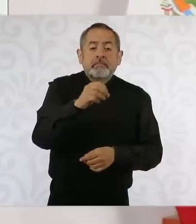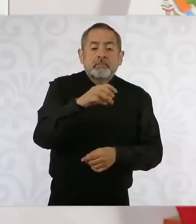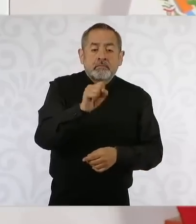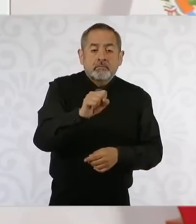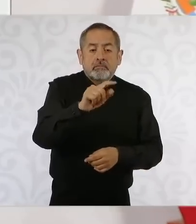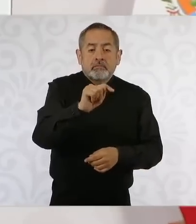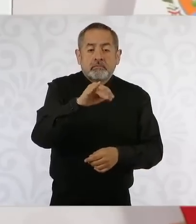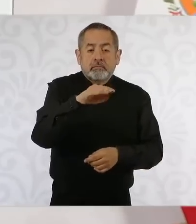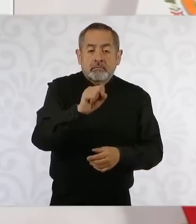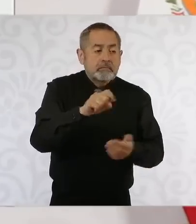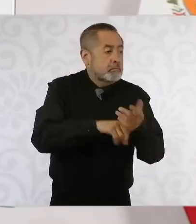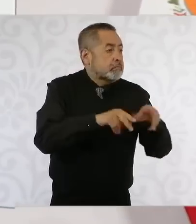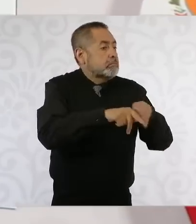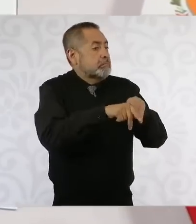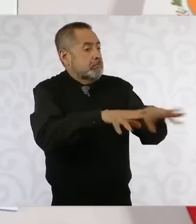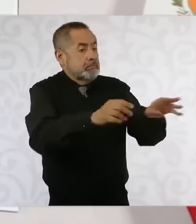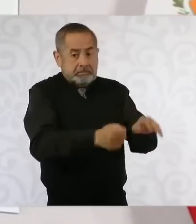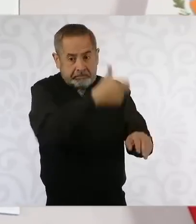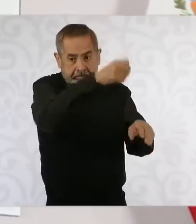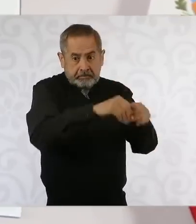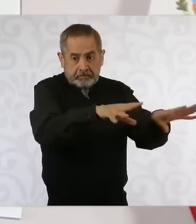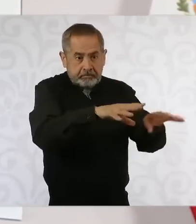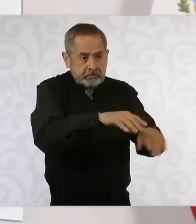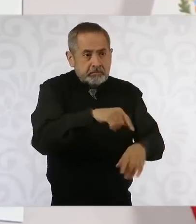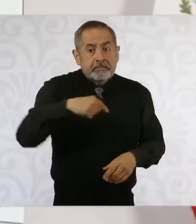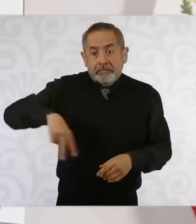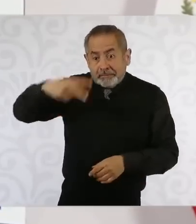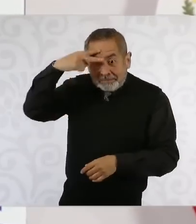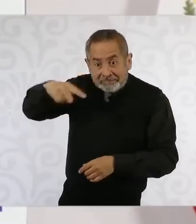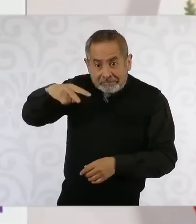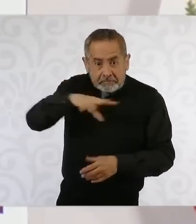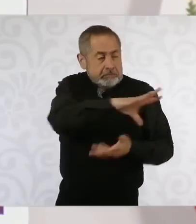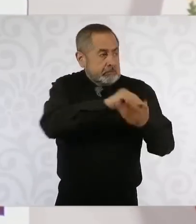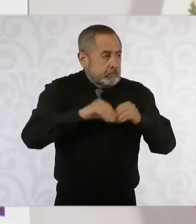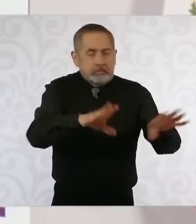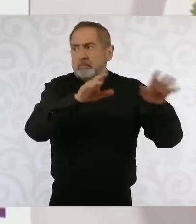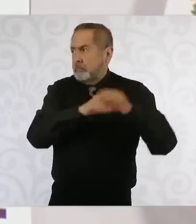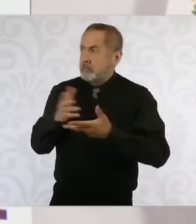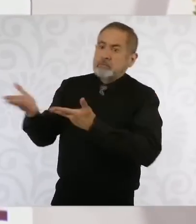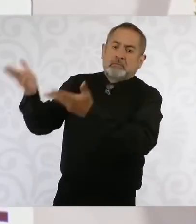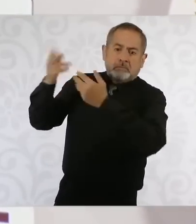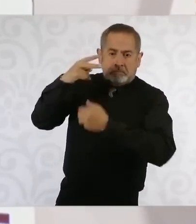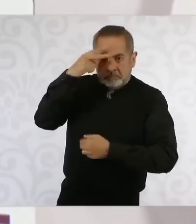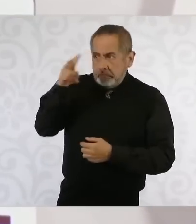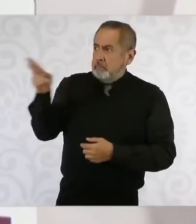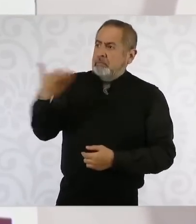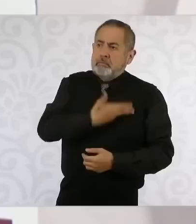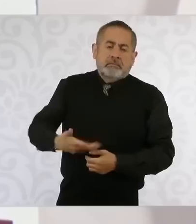toda la prensa nacional Que cómo era posible que la presidenta presentara esto comentó crat